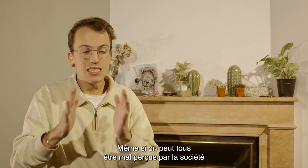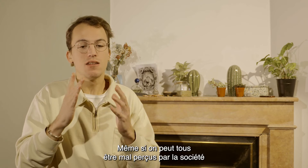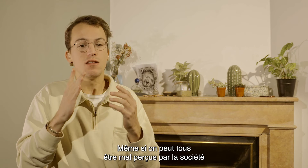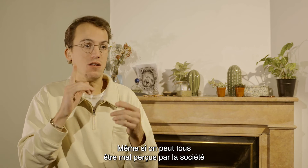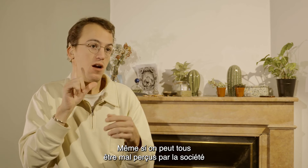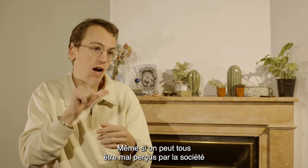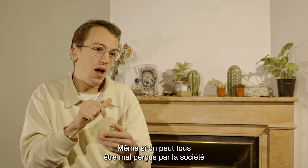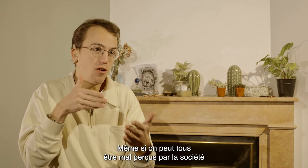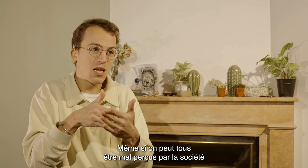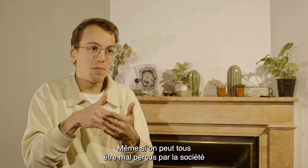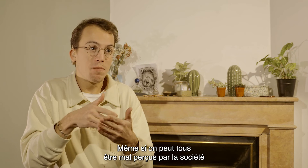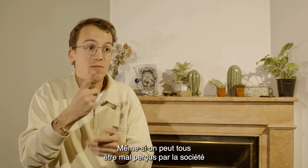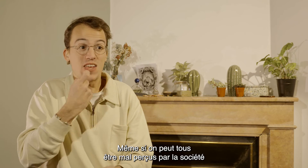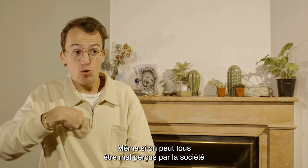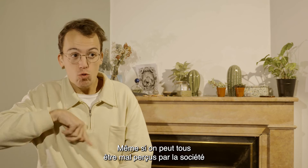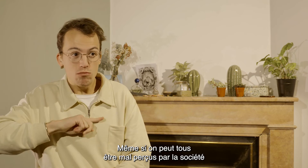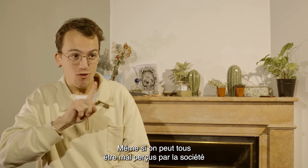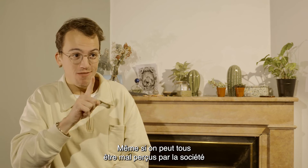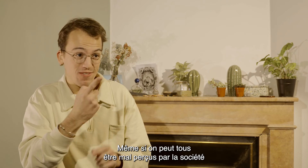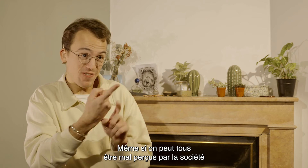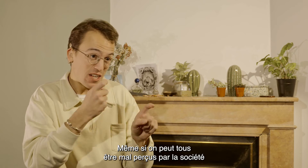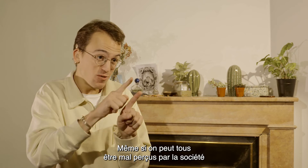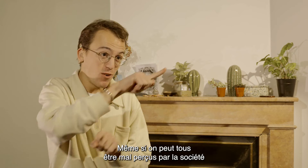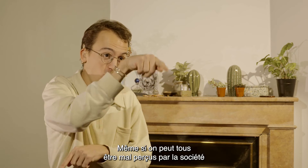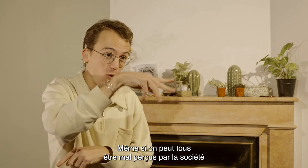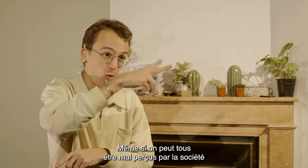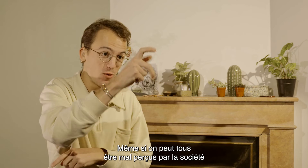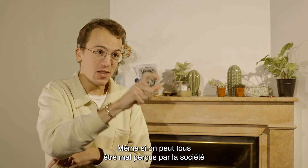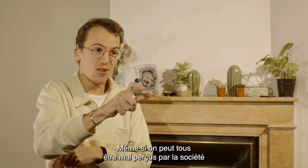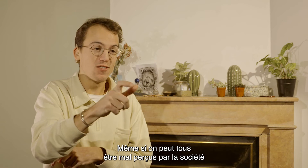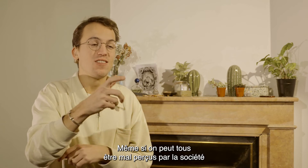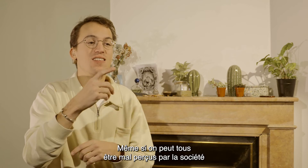Même si on peut tous être mal perçus par la société